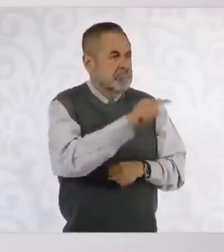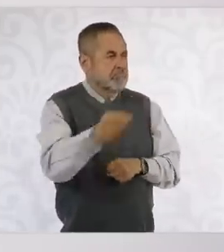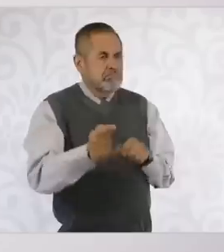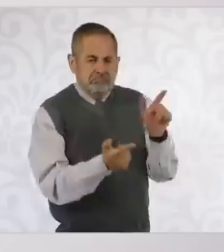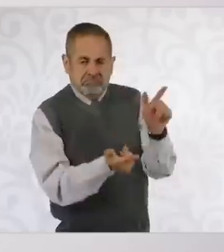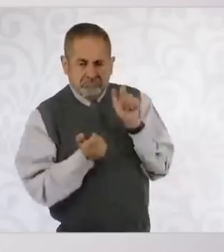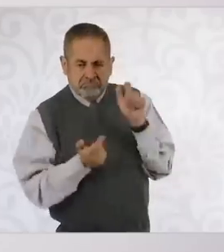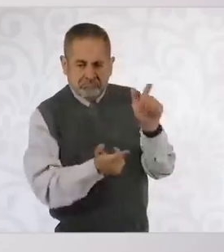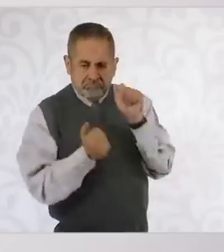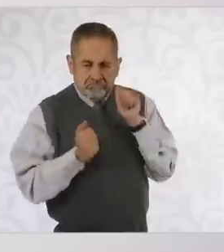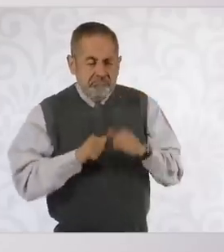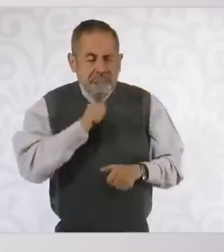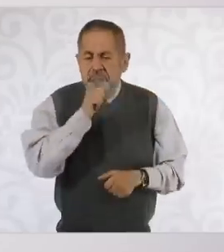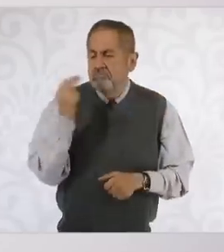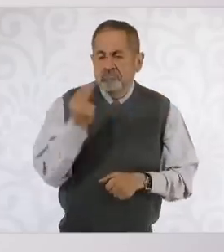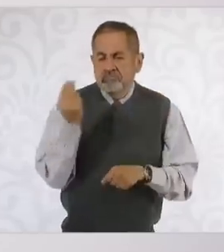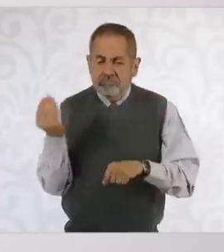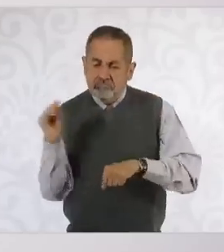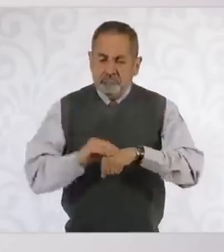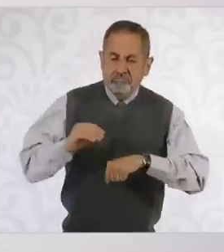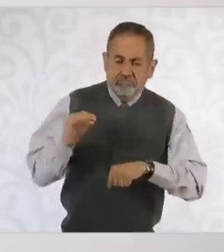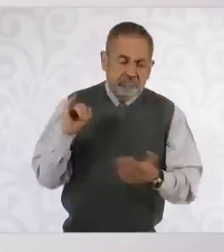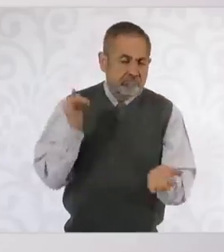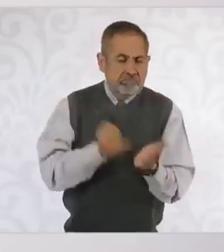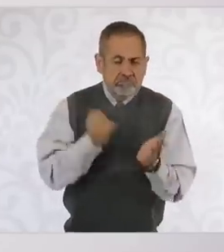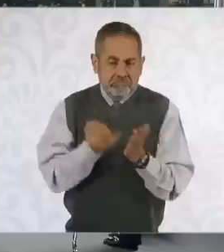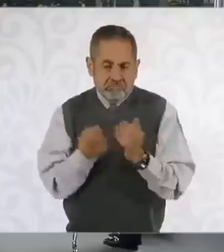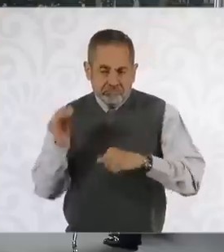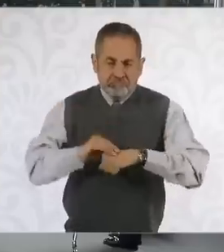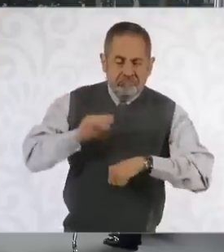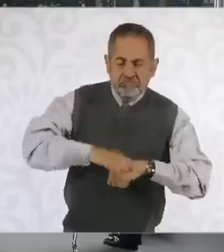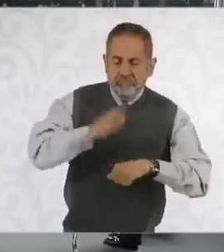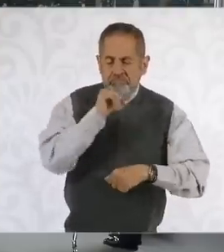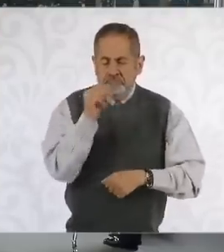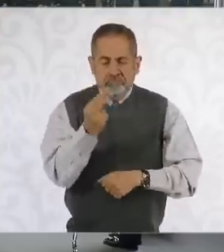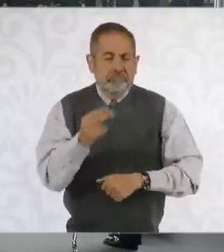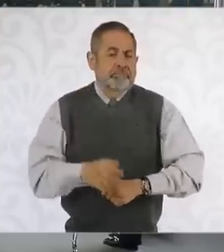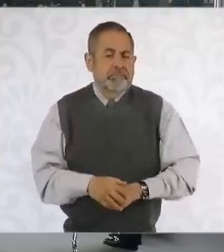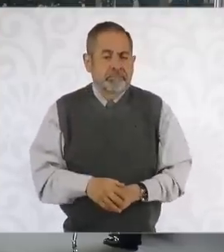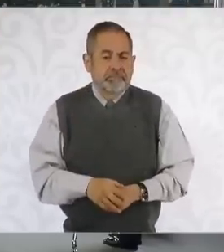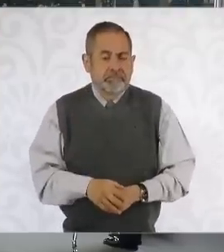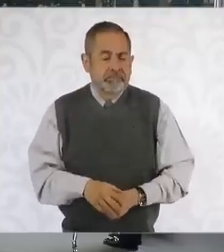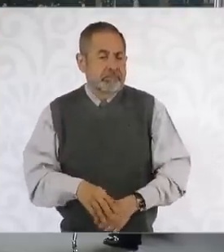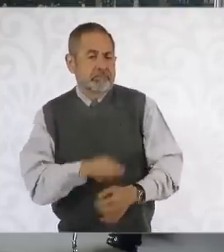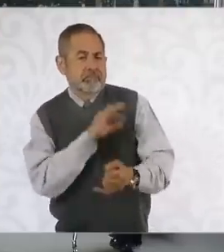de una reforma fiscal profunda Y por último qué podemos esperar este año del Sistema Nacional